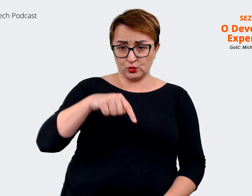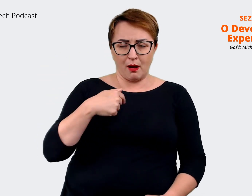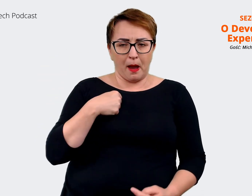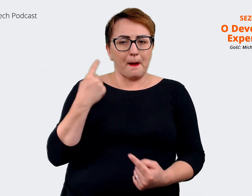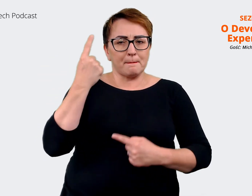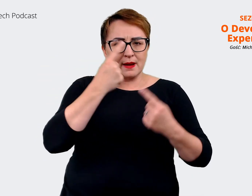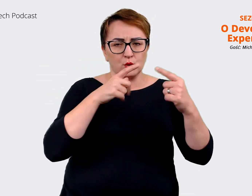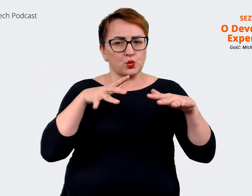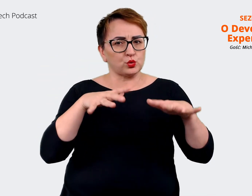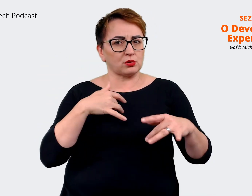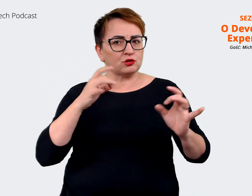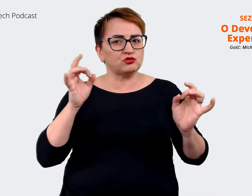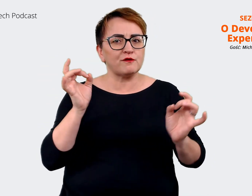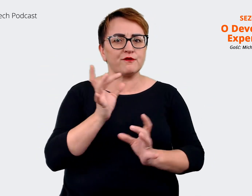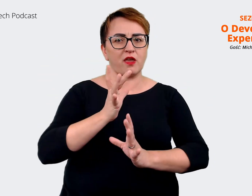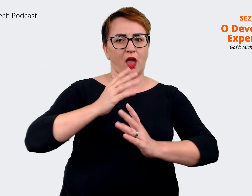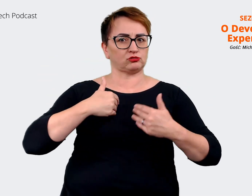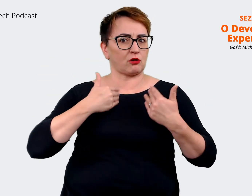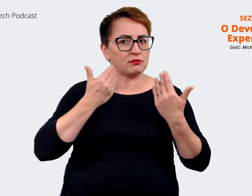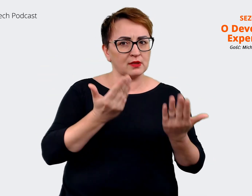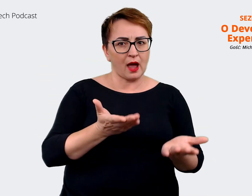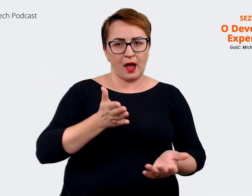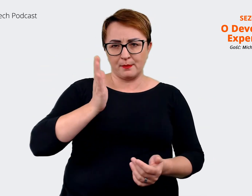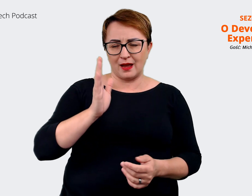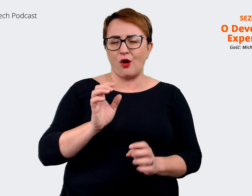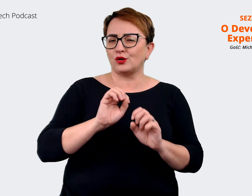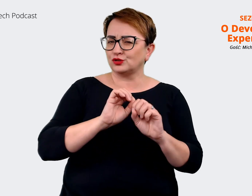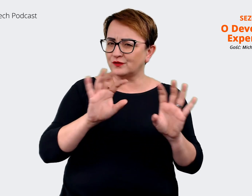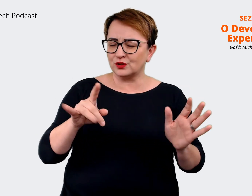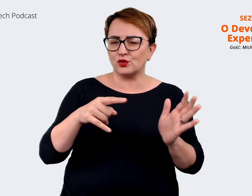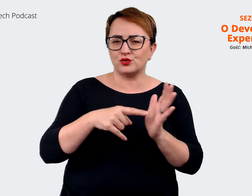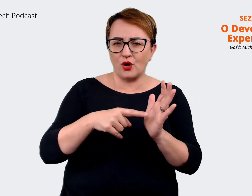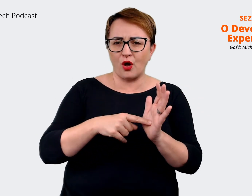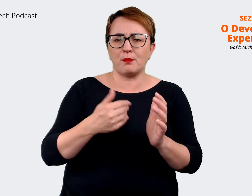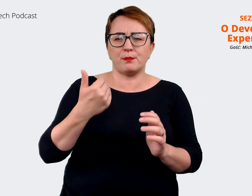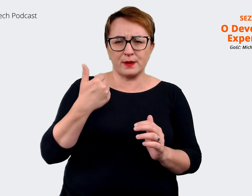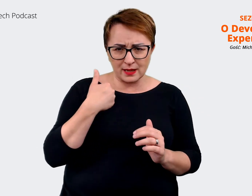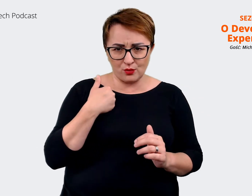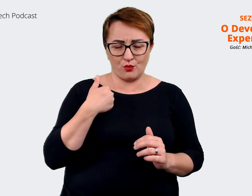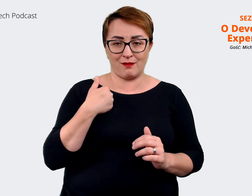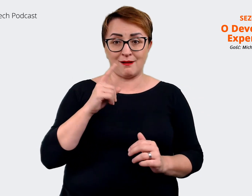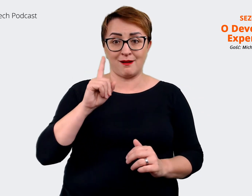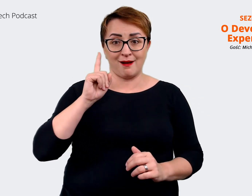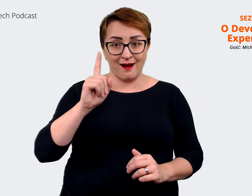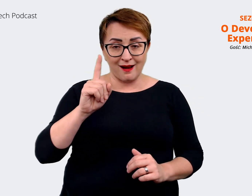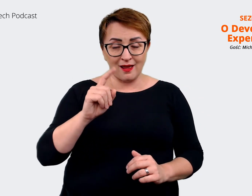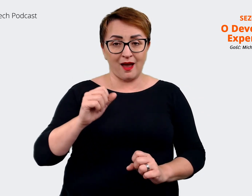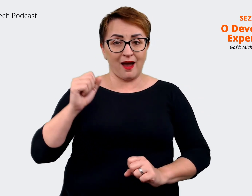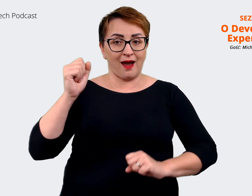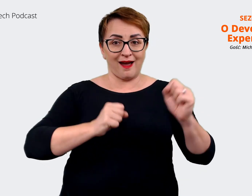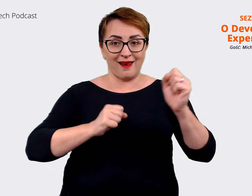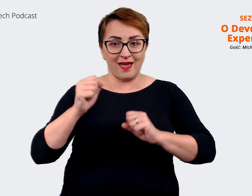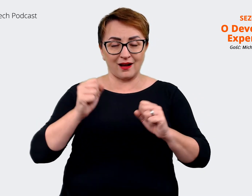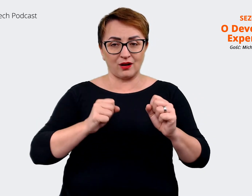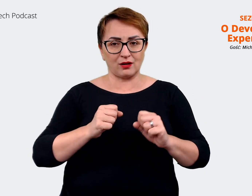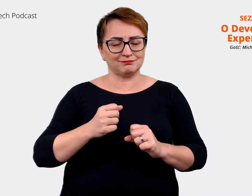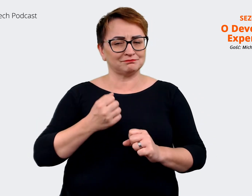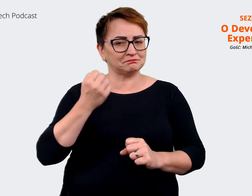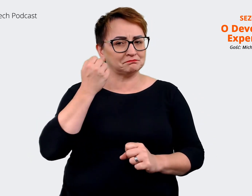wprowadzę i oczywiście trochę rzeczy wprowadziłem. Ale Allegro jest bardzo ciekawym miejscem, które